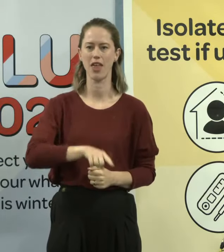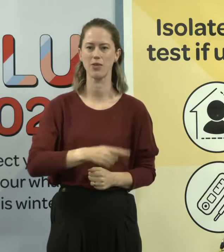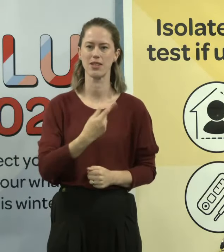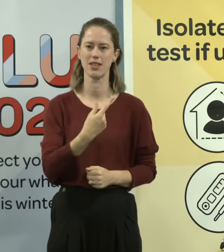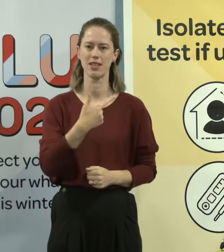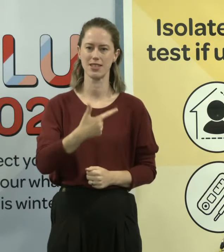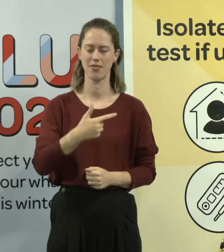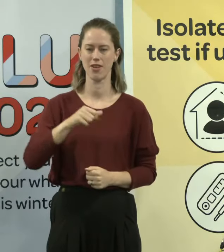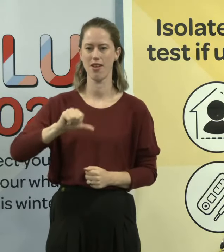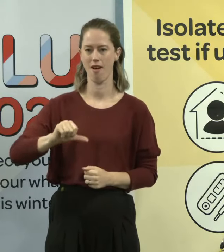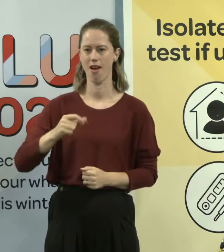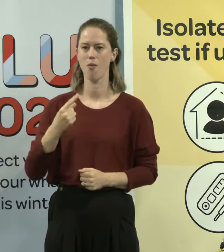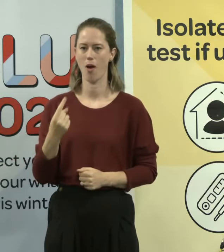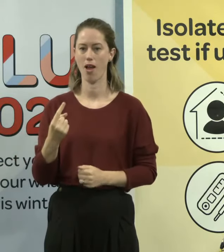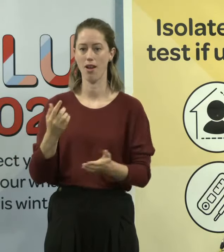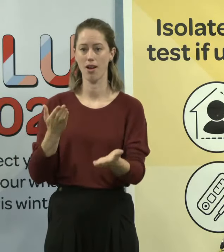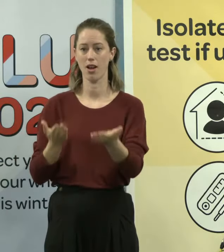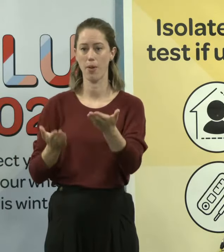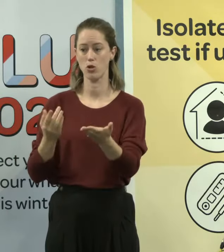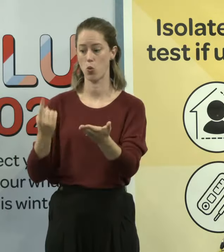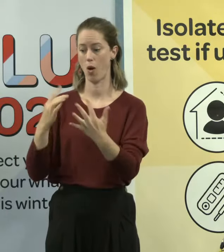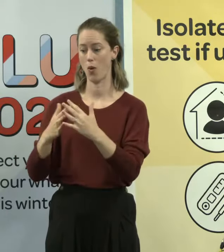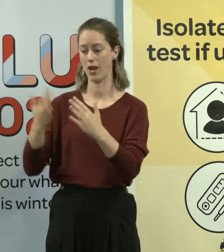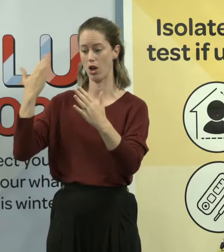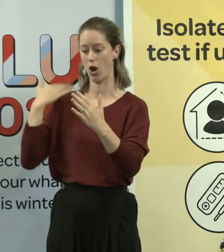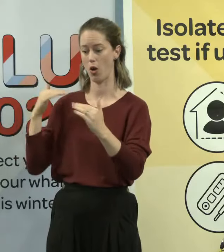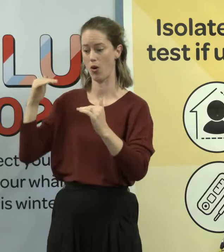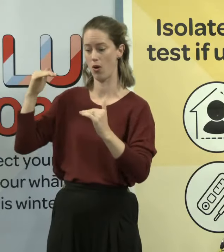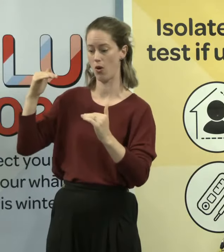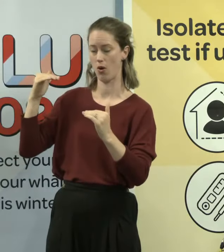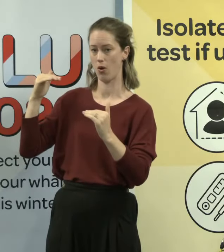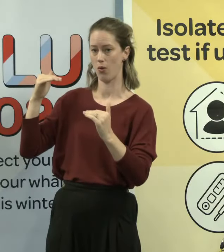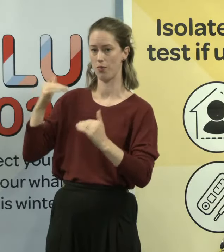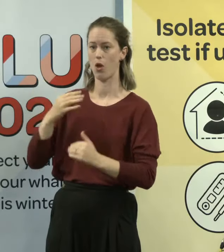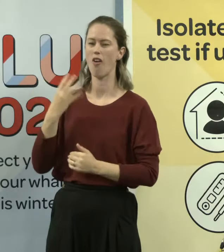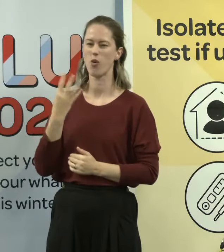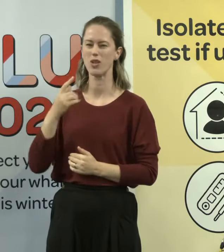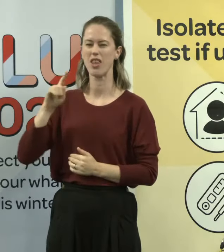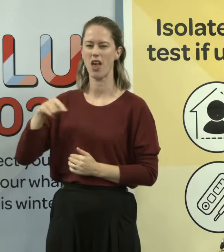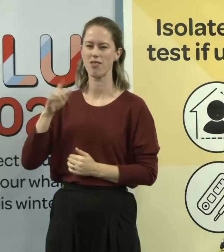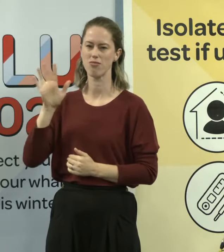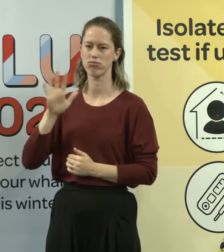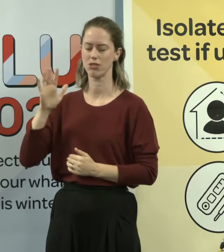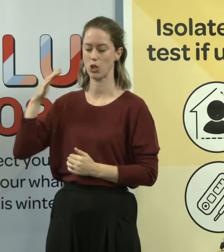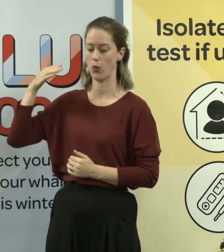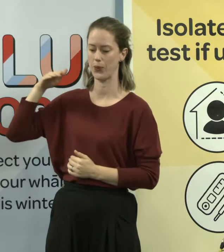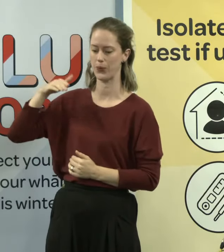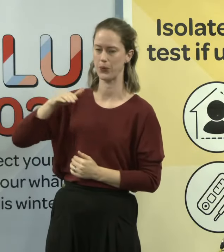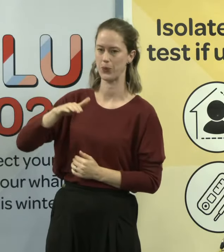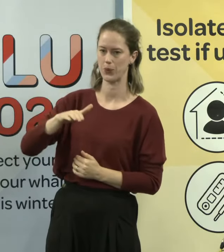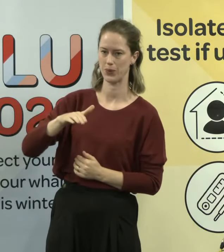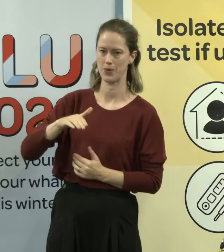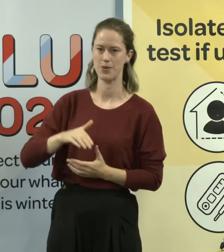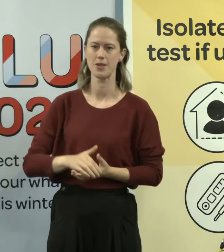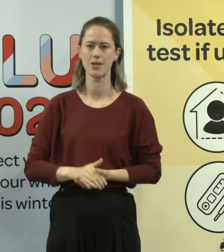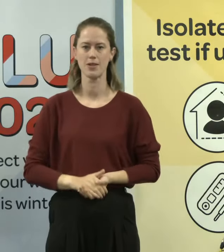toharite o nga keehi heke tonu.